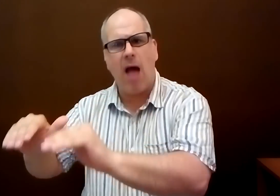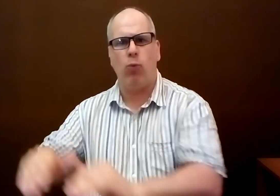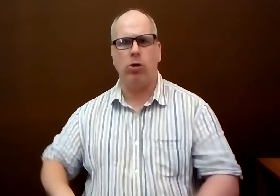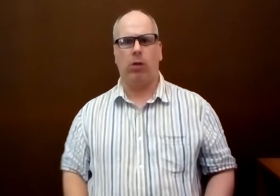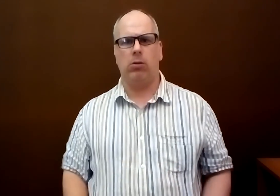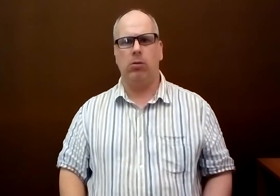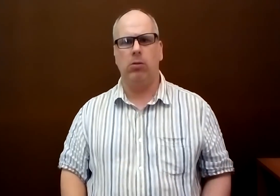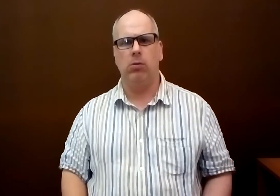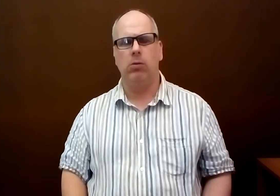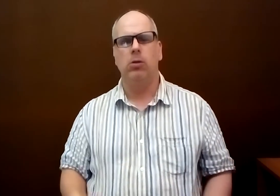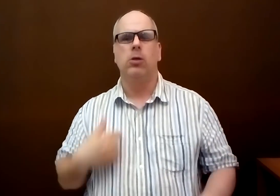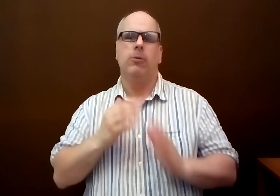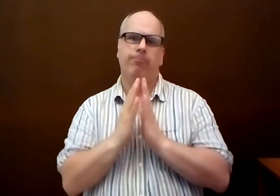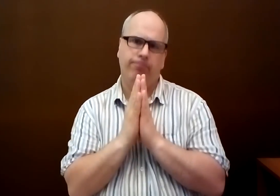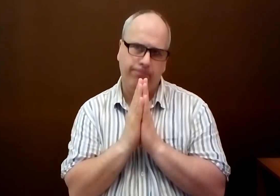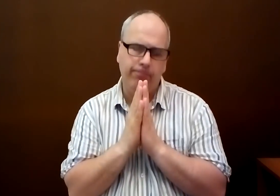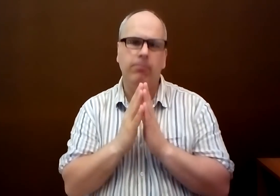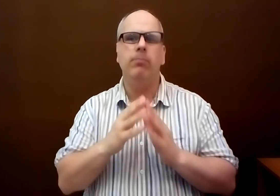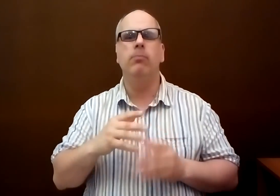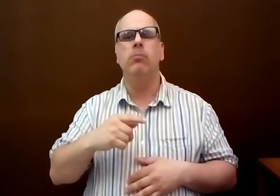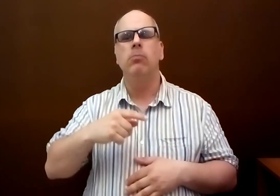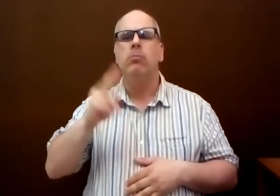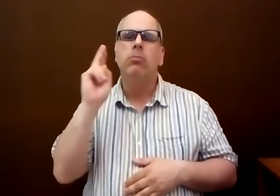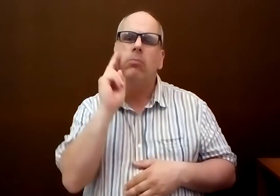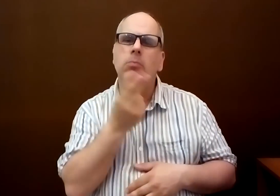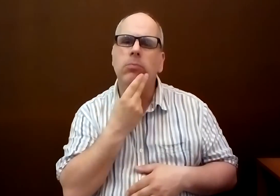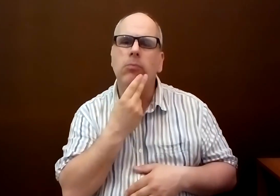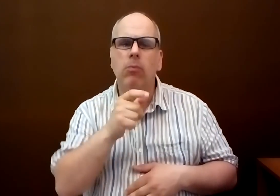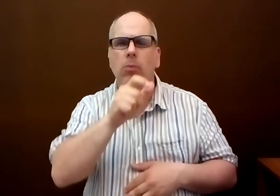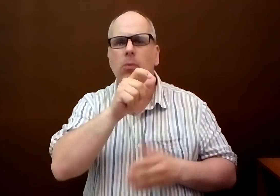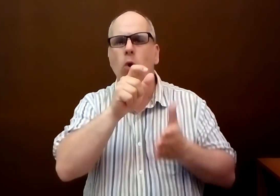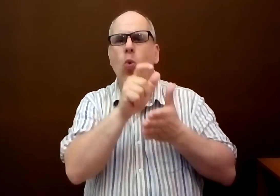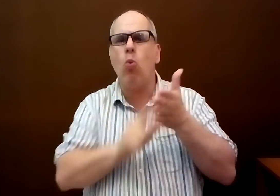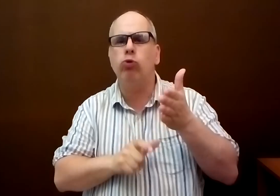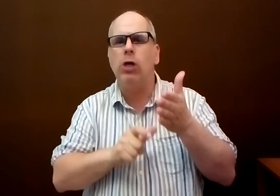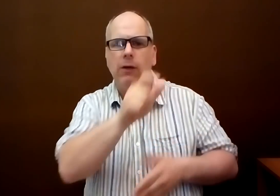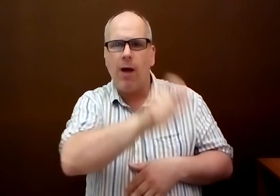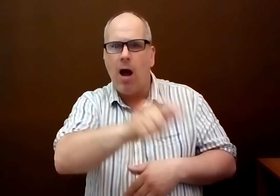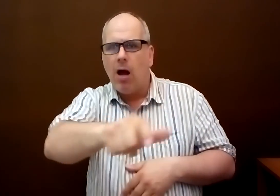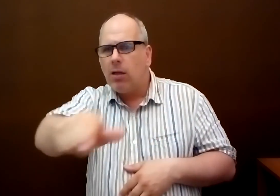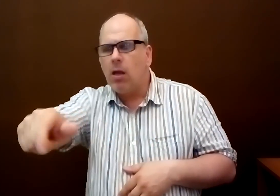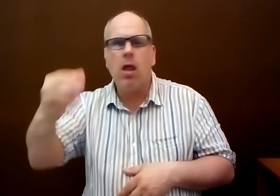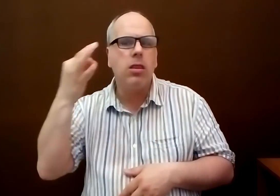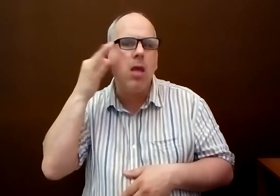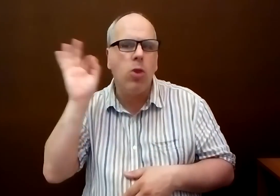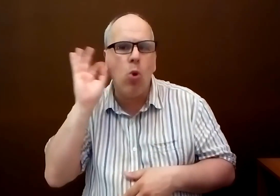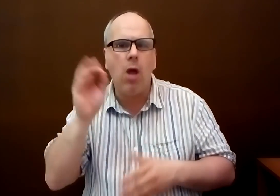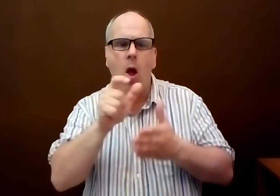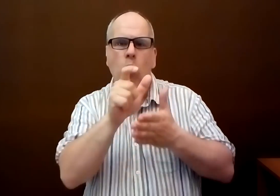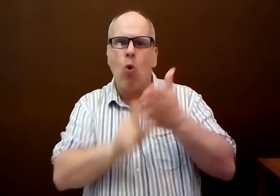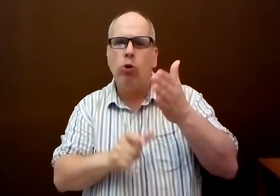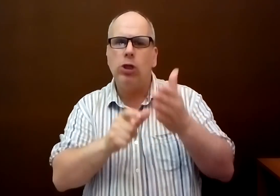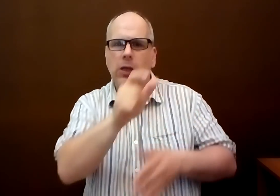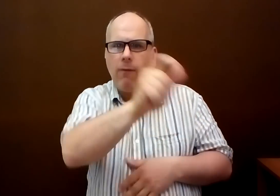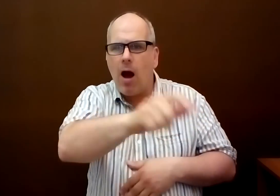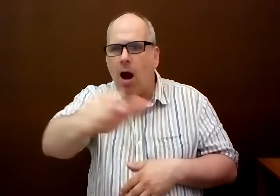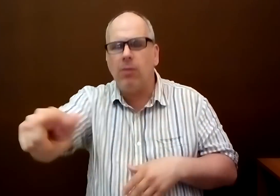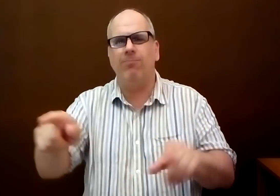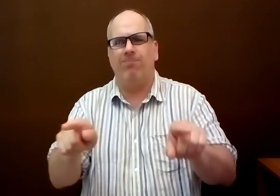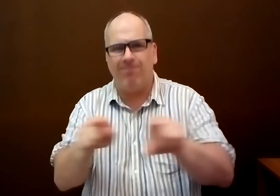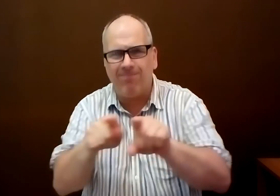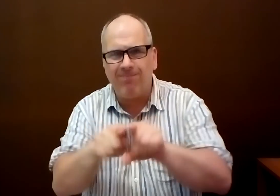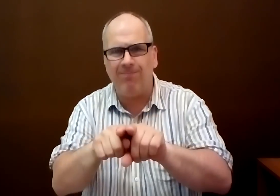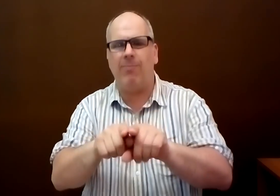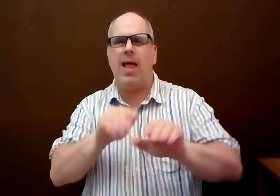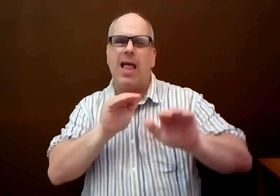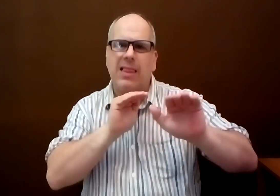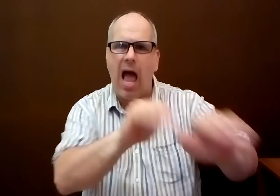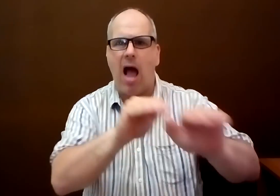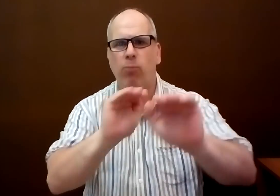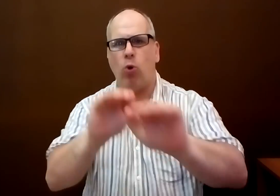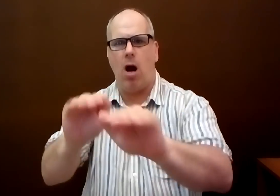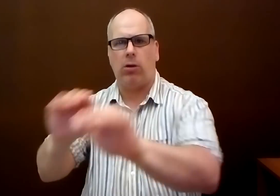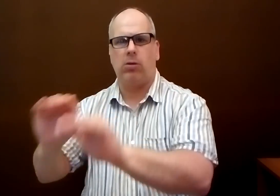Így ezért arra "kérve" hogy siket, nagyothalló vezetőket is ugyanúgy támogassanak.